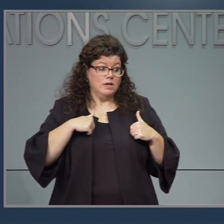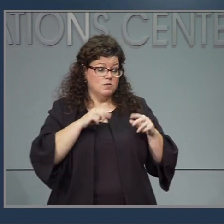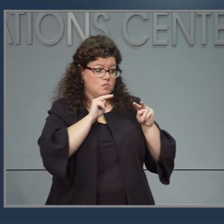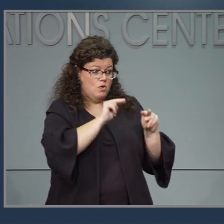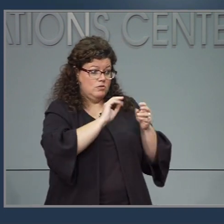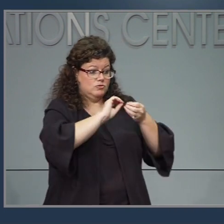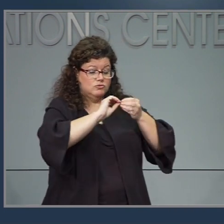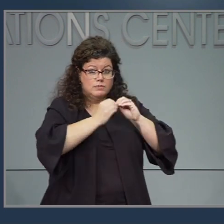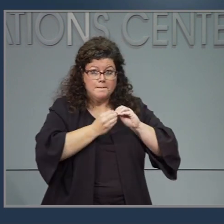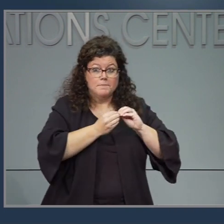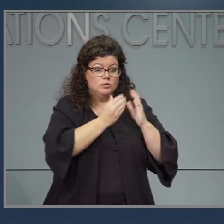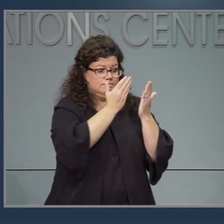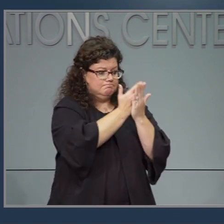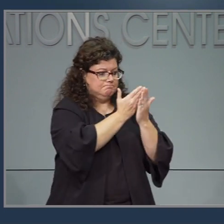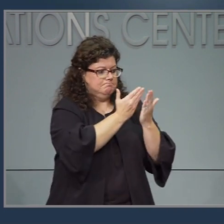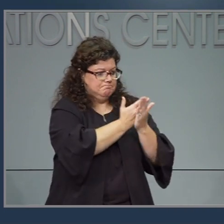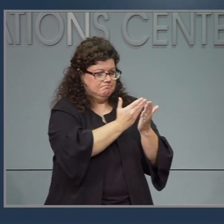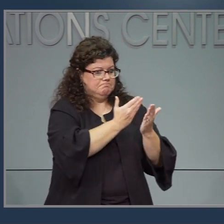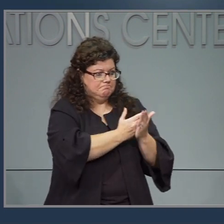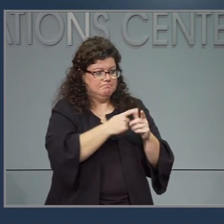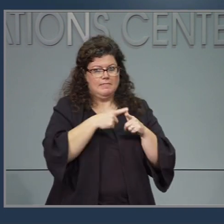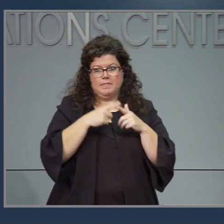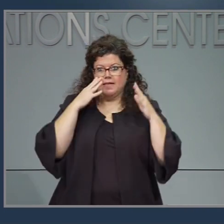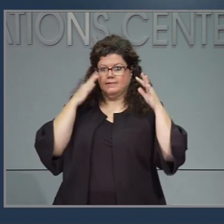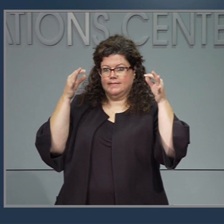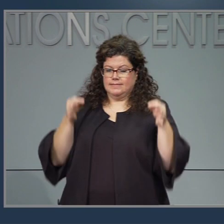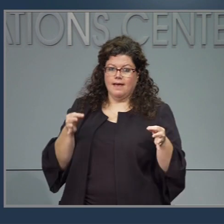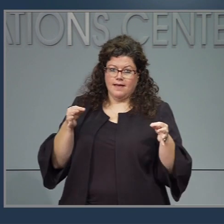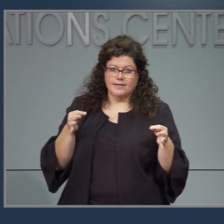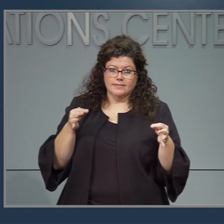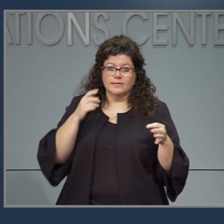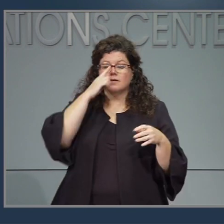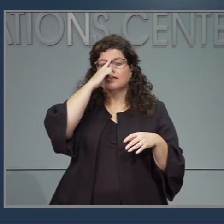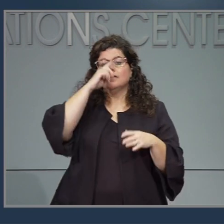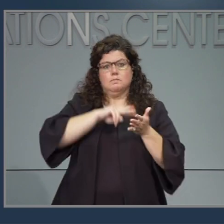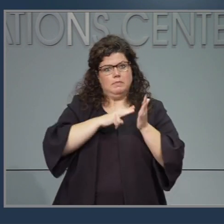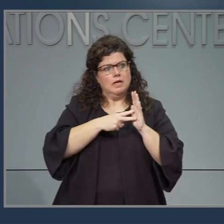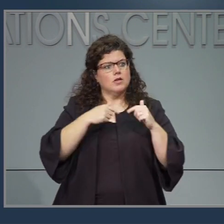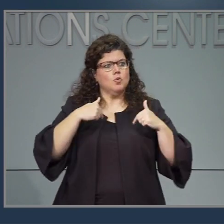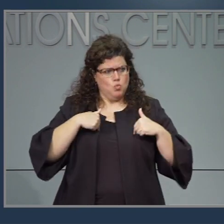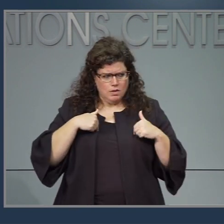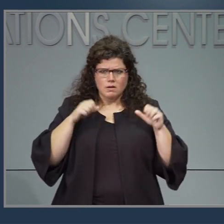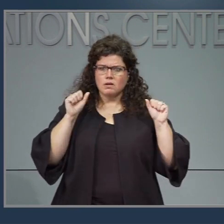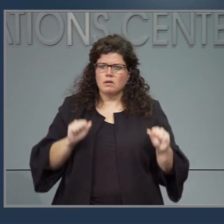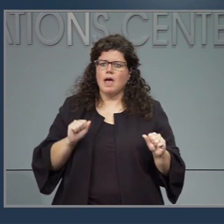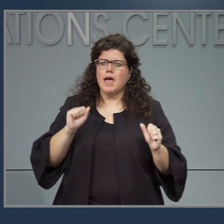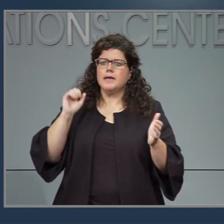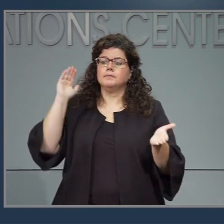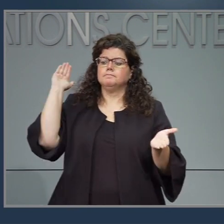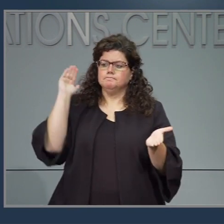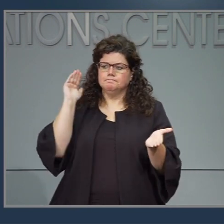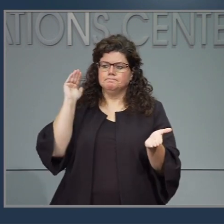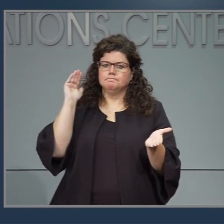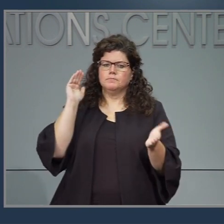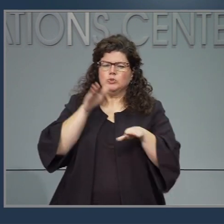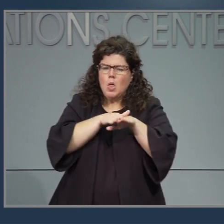nos ha alejado de las cuentas es tan difícil que han visto otros estados. Por lo que tenemos que aligerar las restricciones de manera